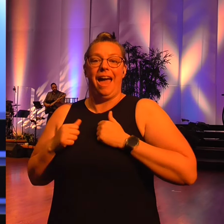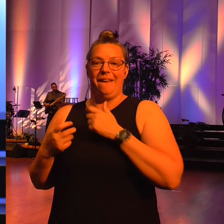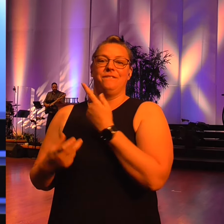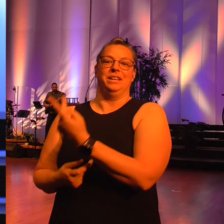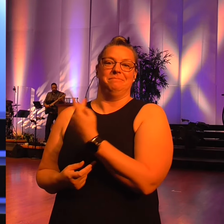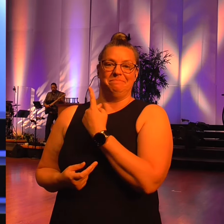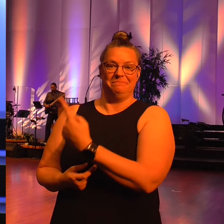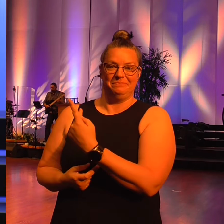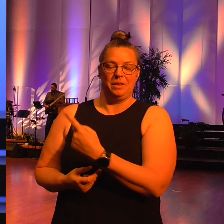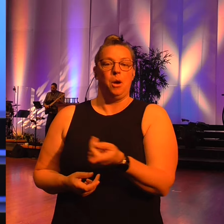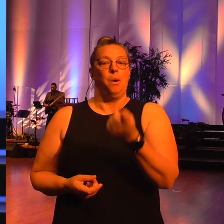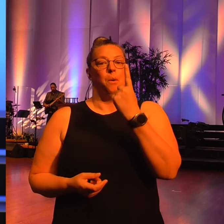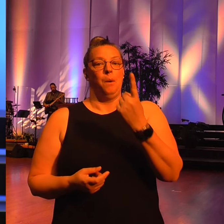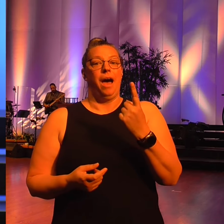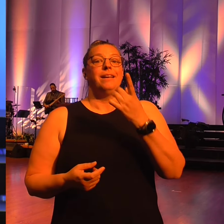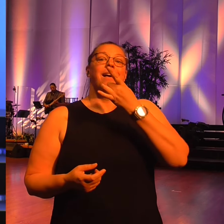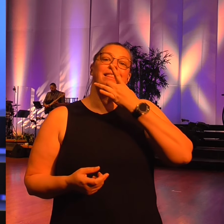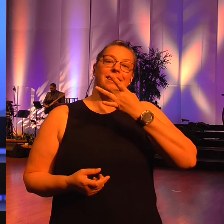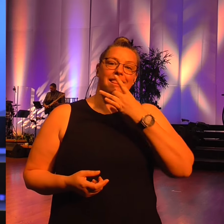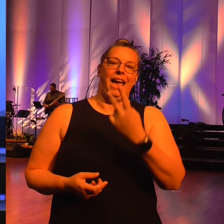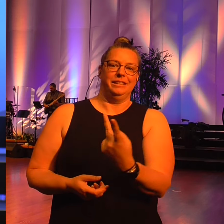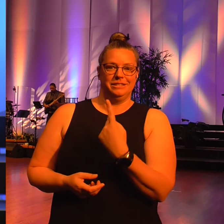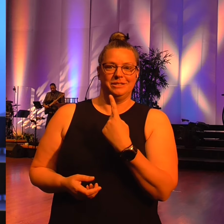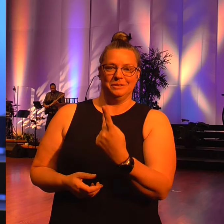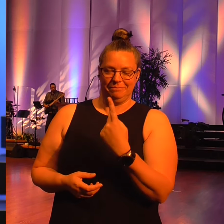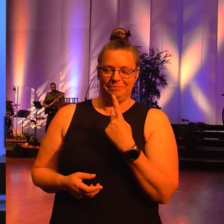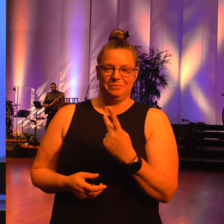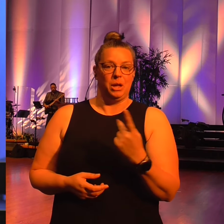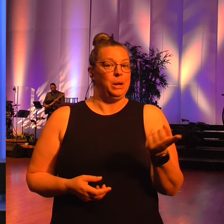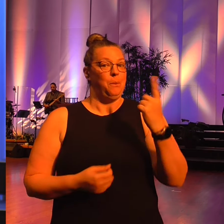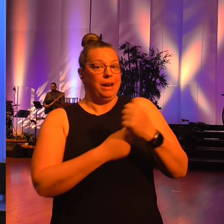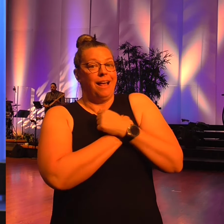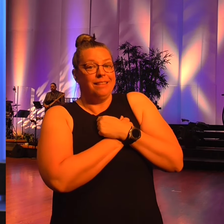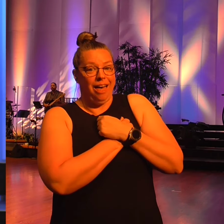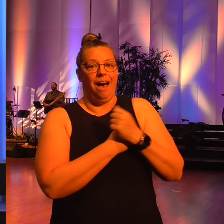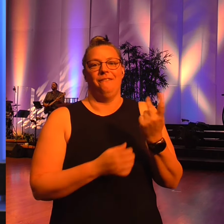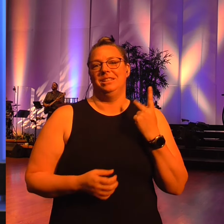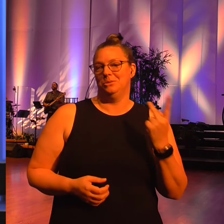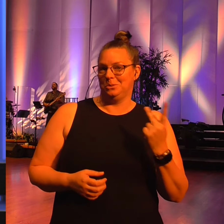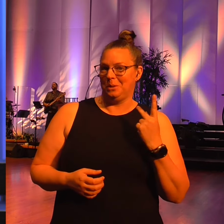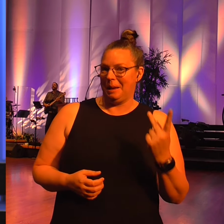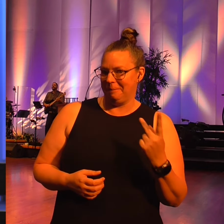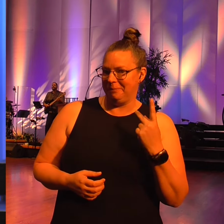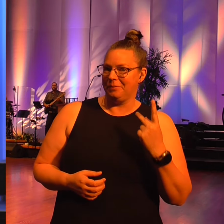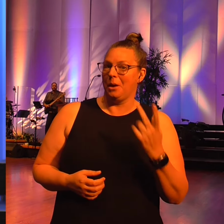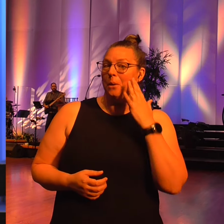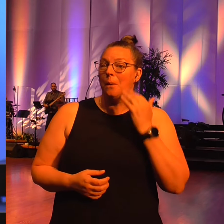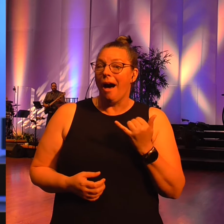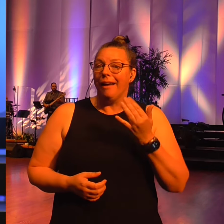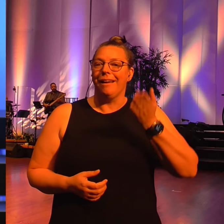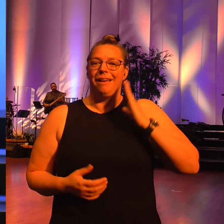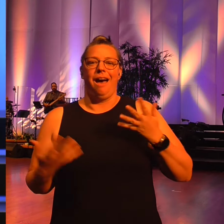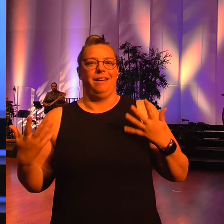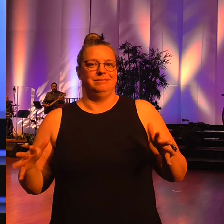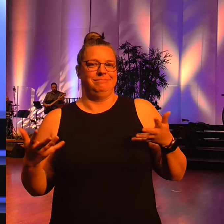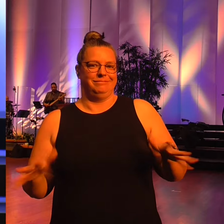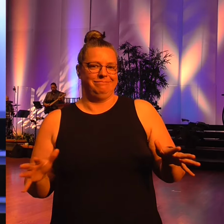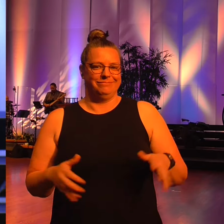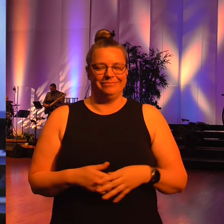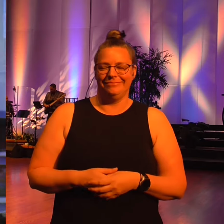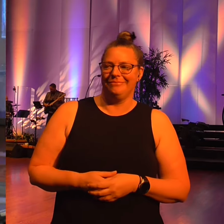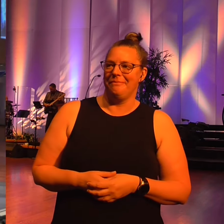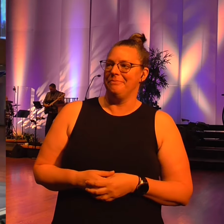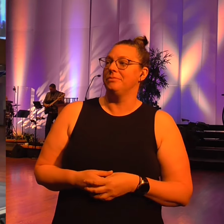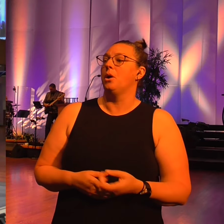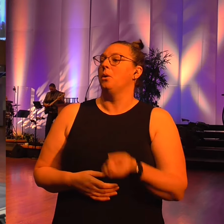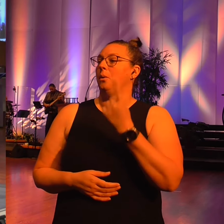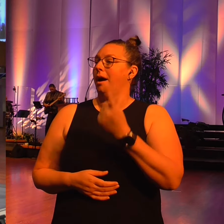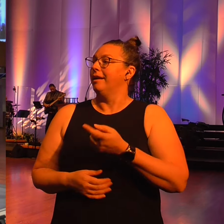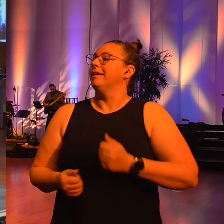tú y yo Una vida brillando como tú y yo Un amor somos tú y yo Dios es todo lo que hay Una vida viviendo